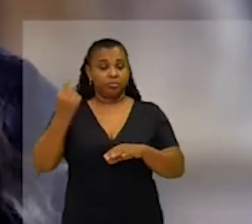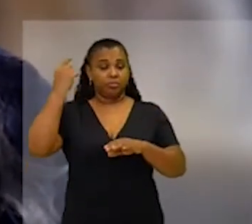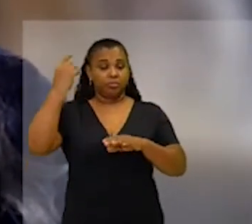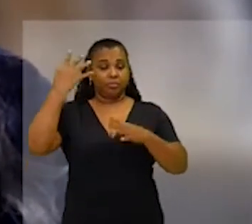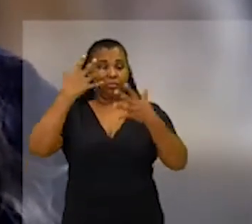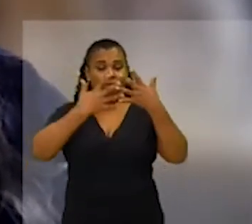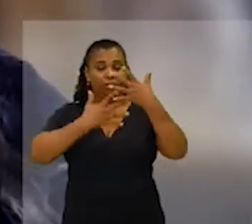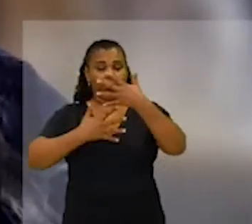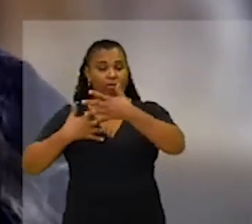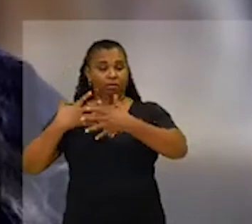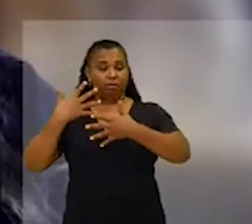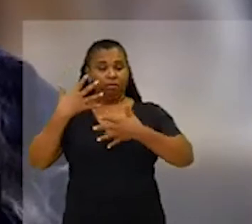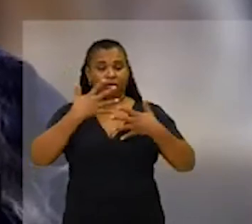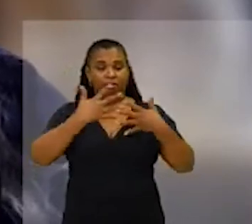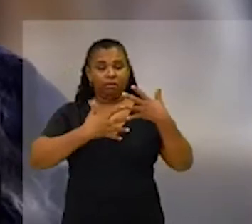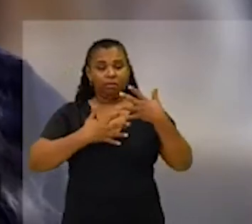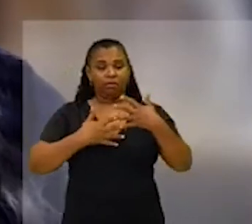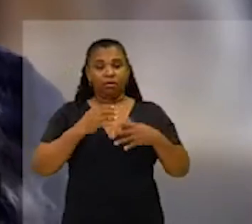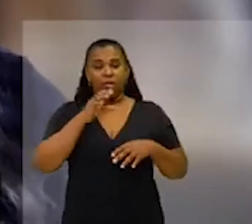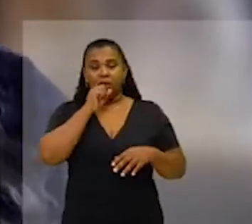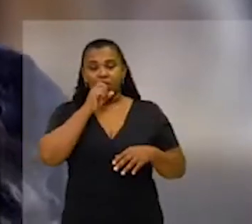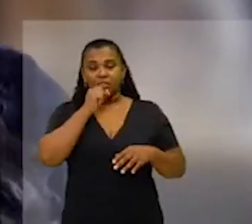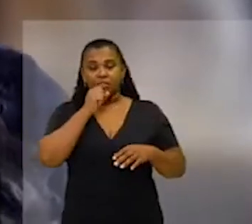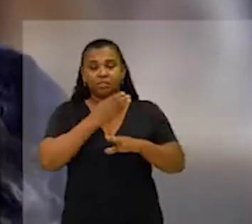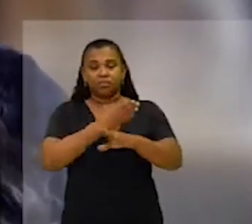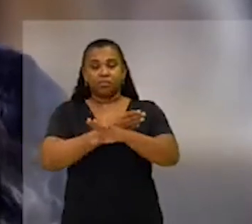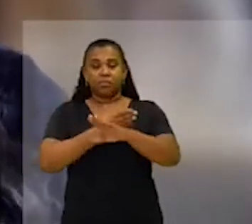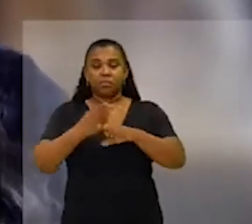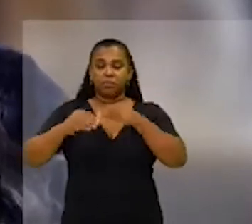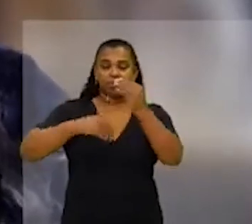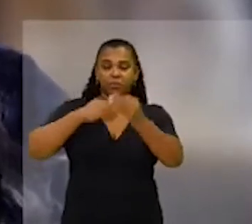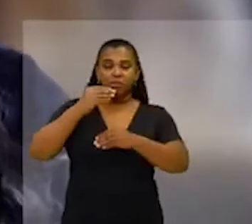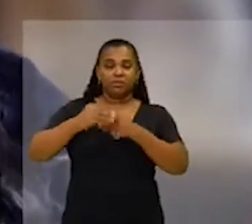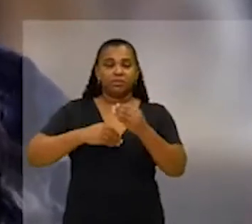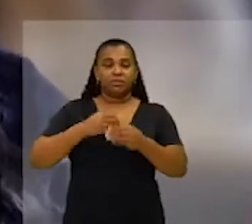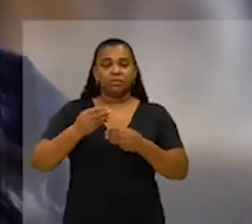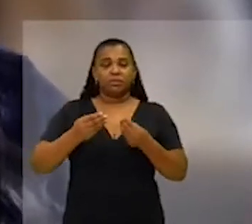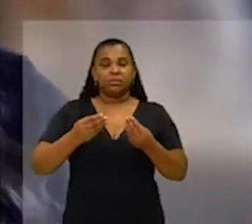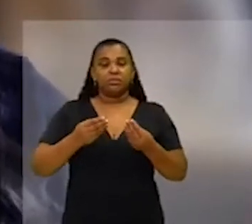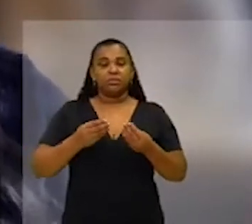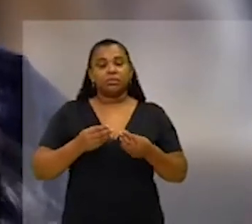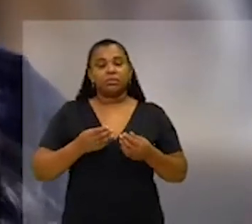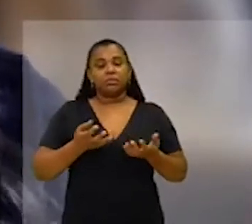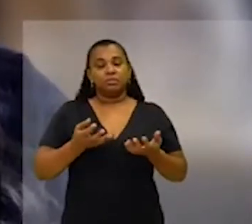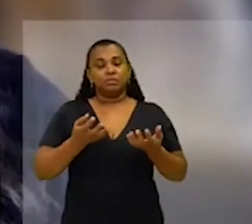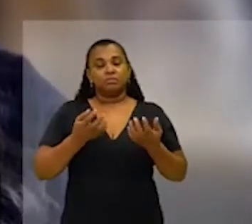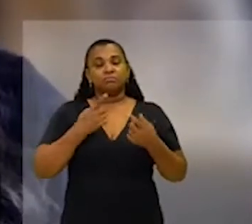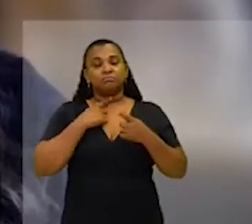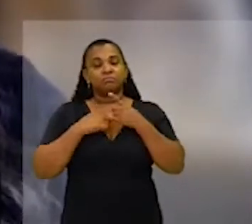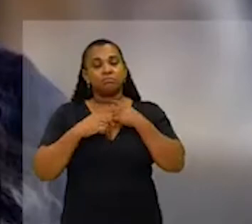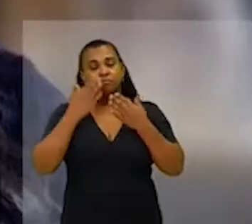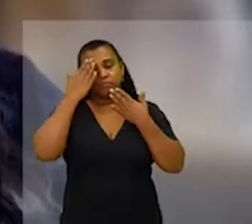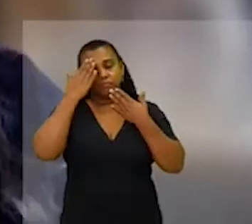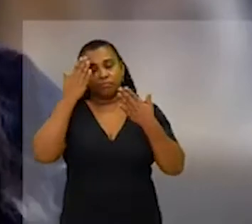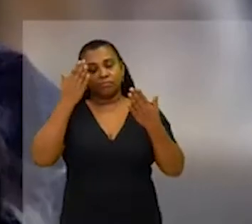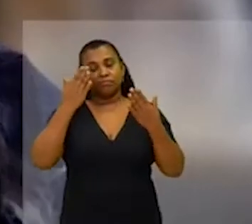não tô laranjado branqueado é bom eu gostaria muito de agradecer e dizer uma imensa alegria